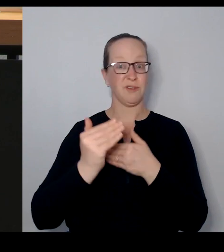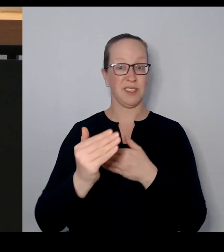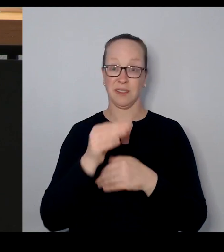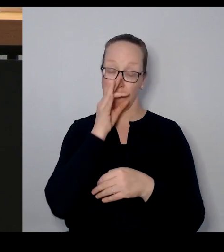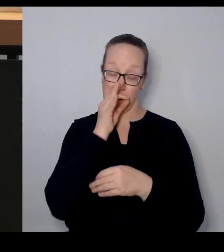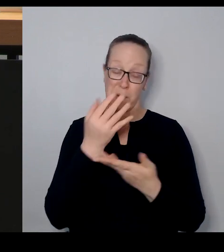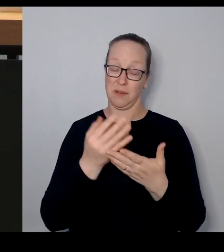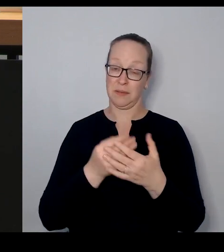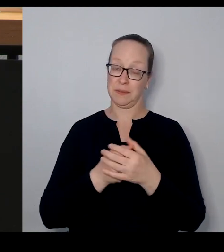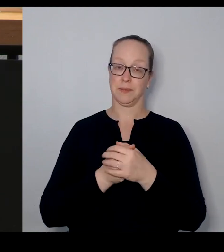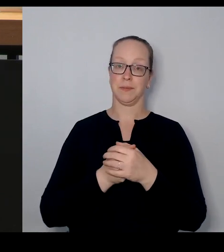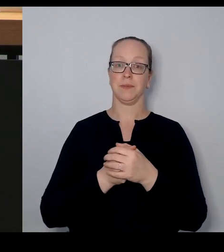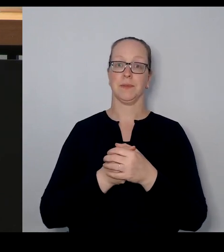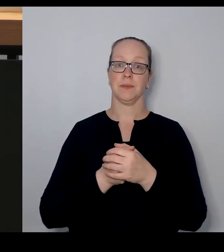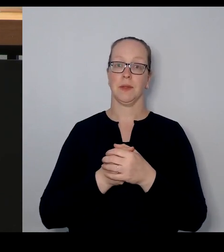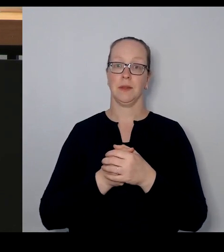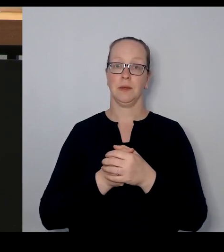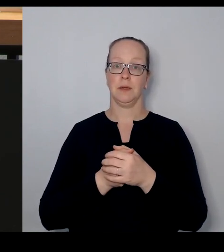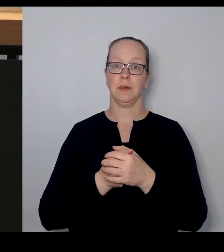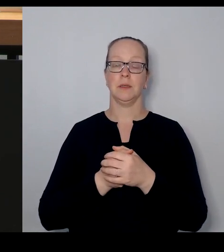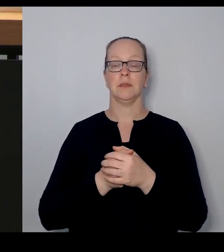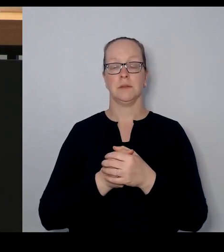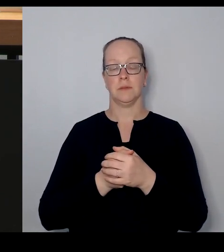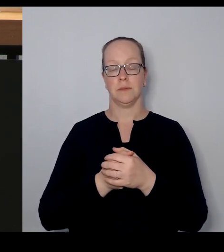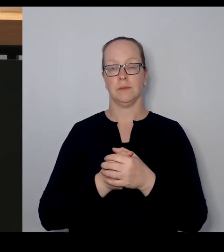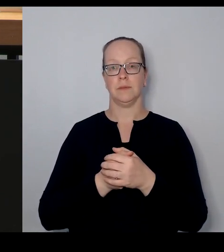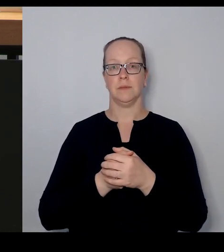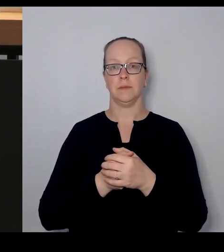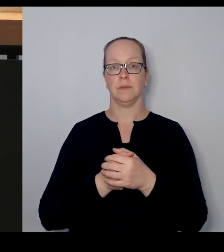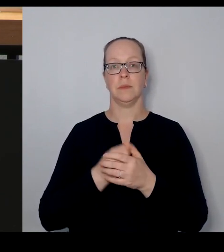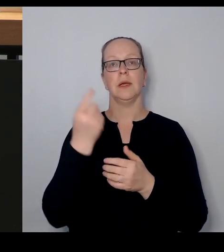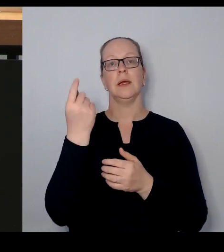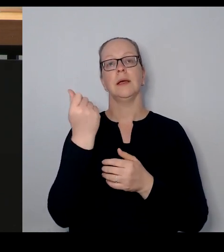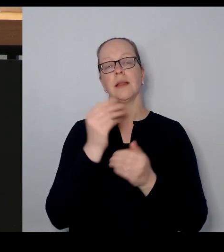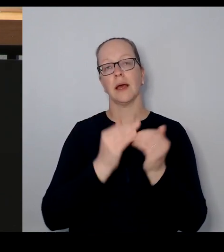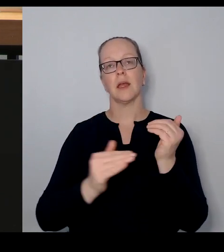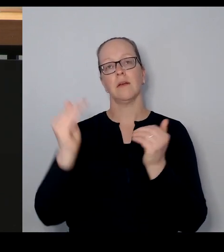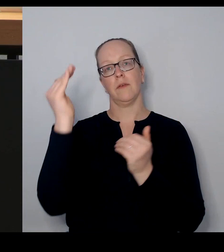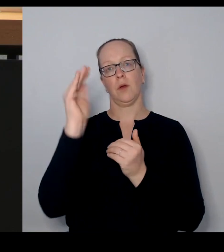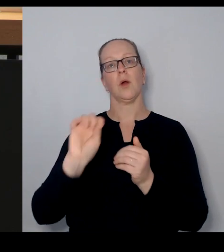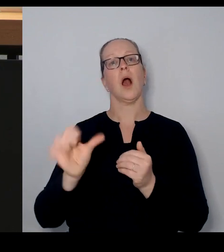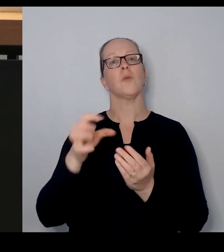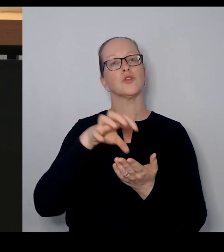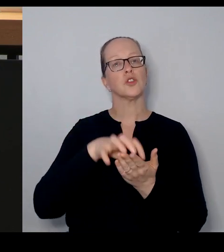Hauptstadtzulagen und Ähnliches für die Beschäftigten im Land Berlin oder die durch Zuwendungen unterstützten